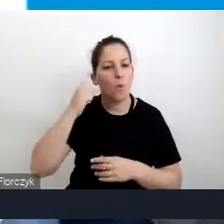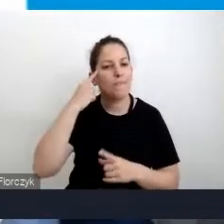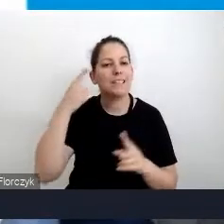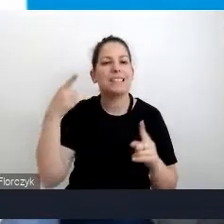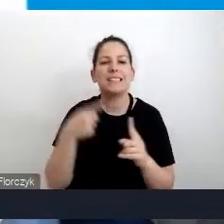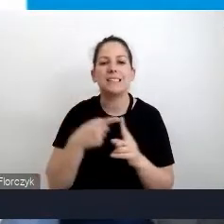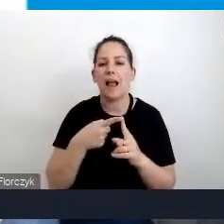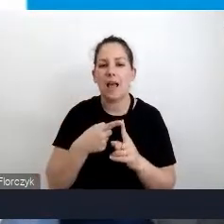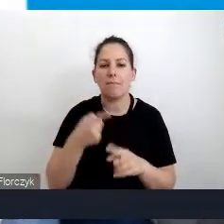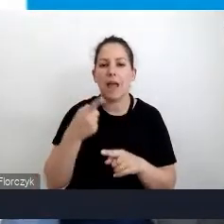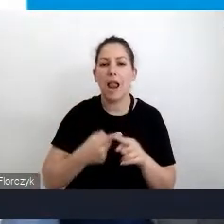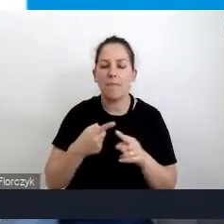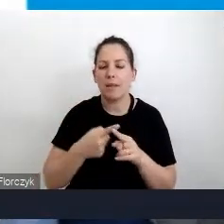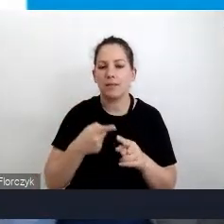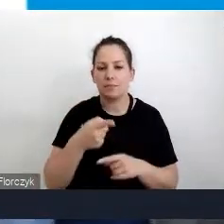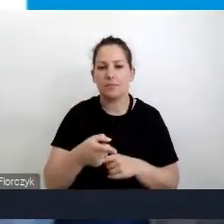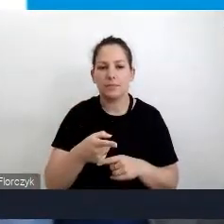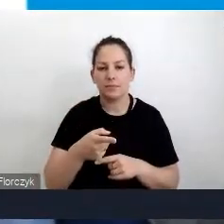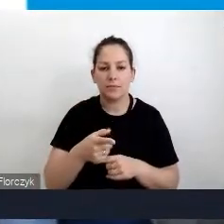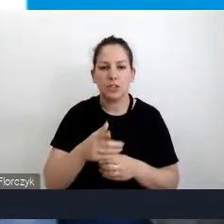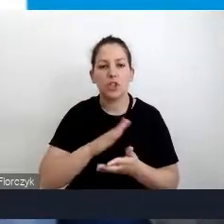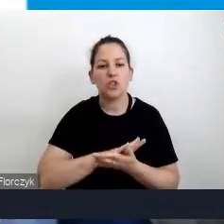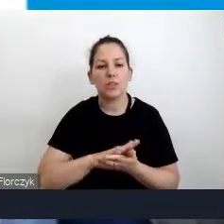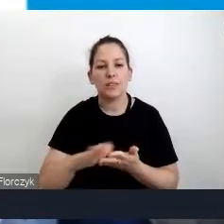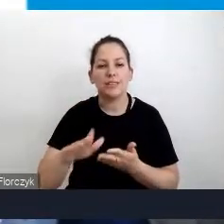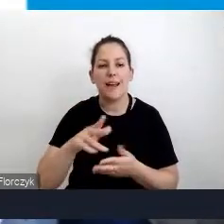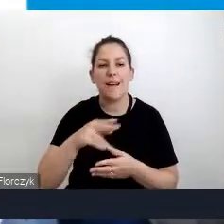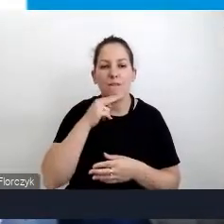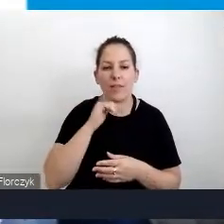element związany z czystą wodą i warunkami sanitarnymi.